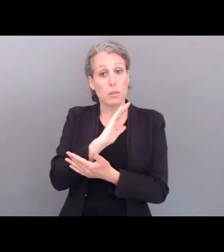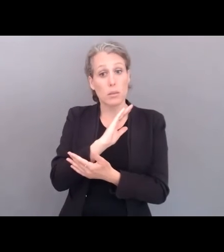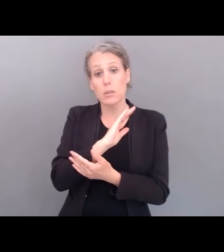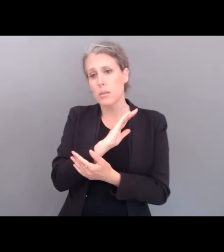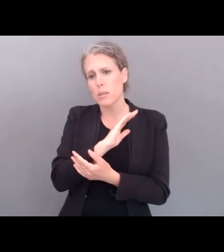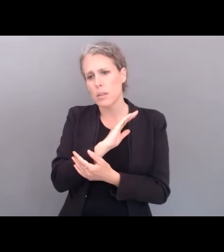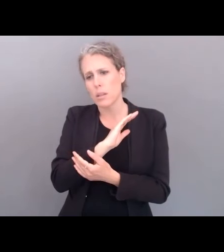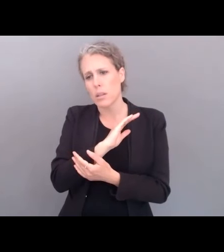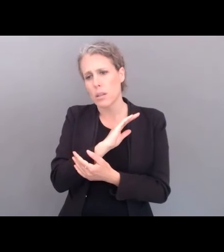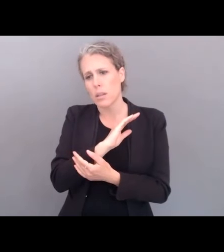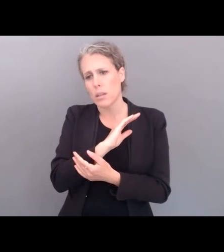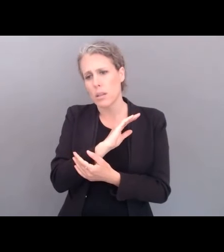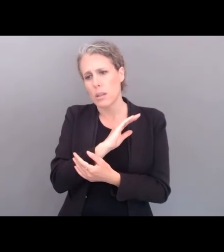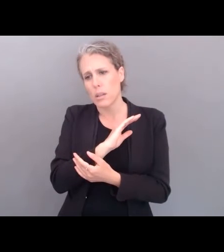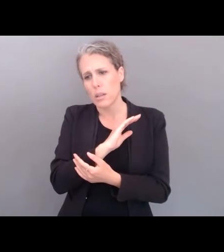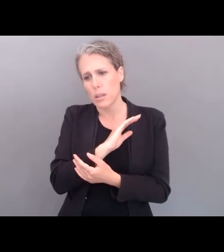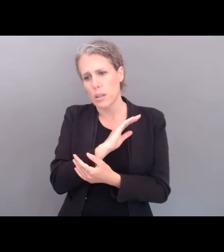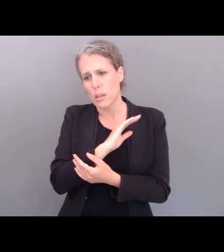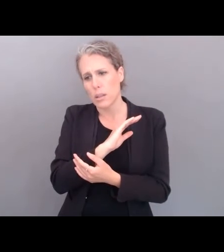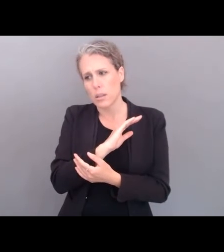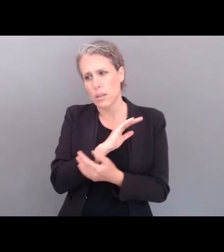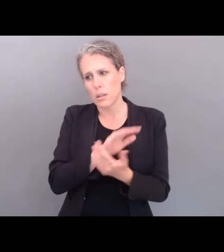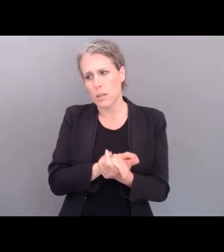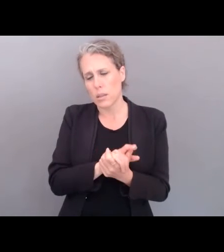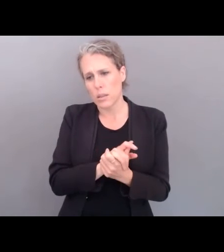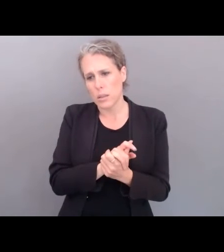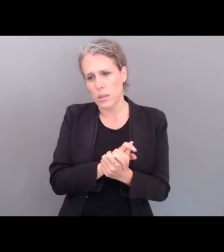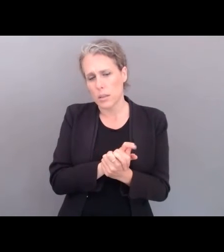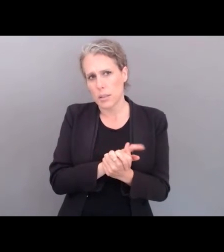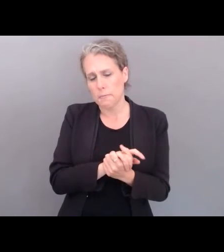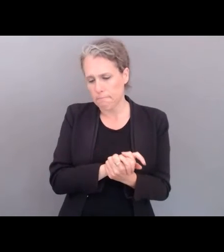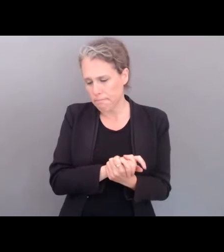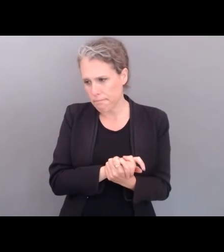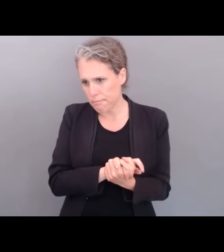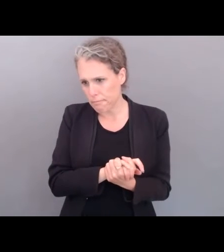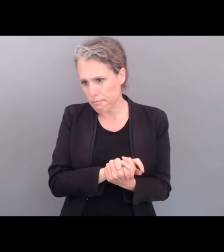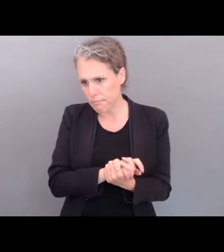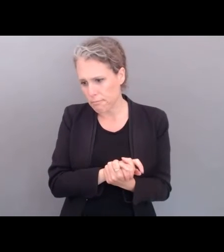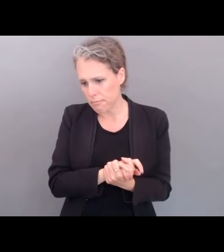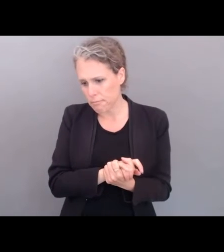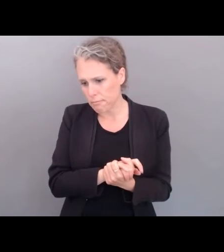refleja a través del desarrollo sostenible estaba aumentando, la discapacidad Establecimiento de derechos